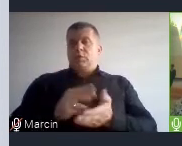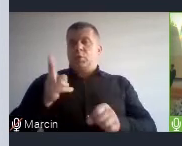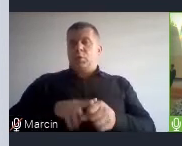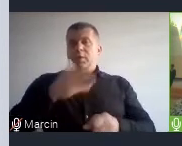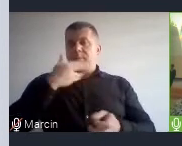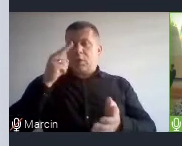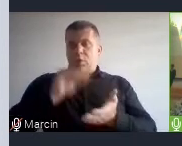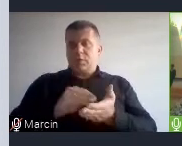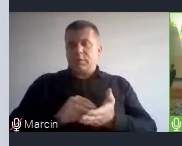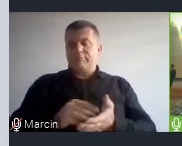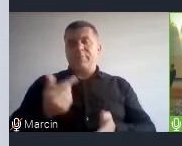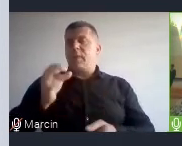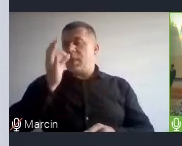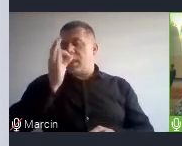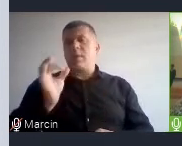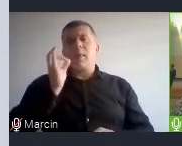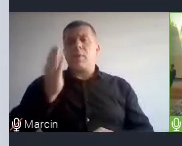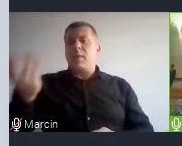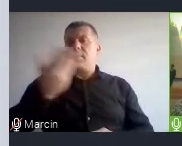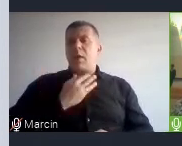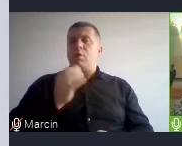którzy nie mogą nam zapewnić odpowiedniej jakości usług,